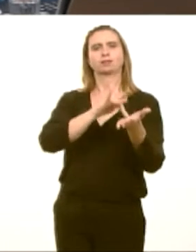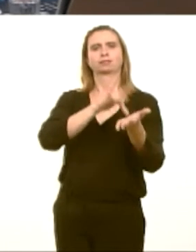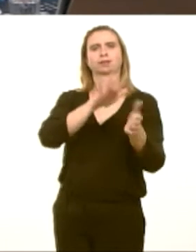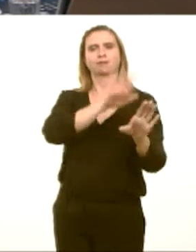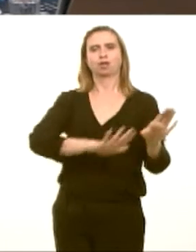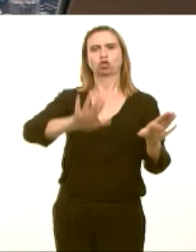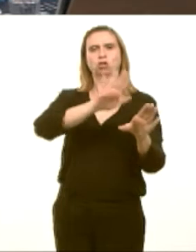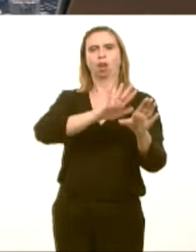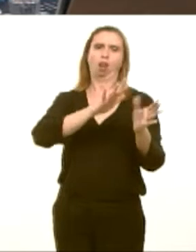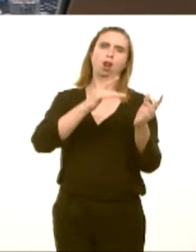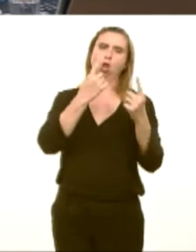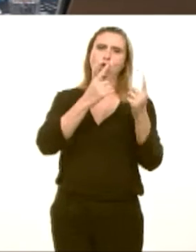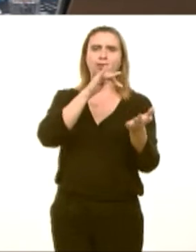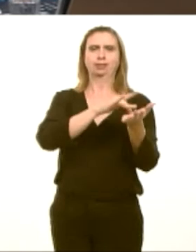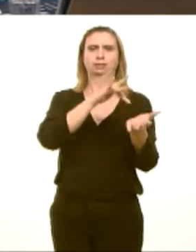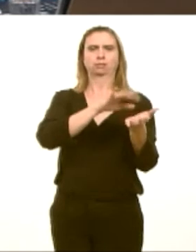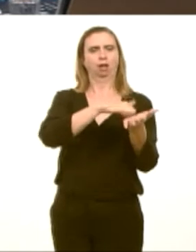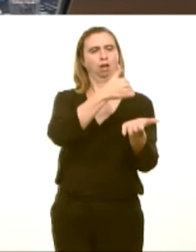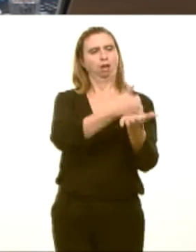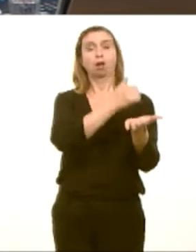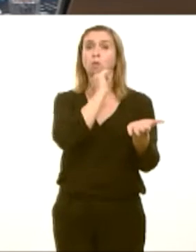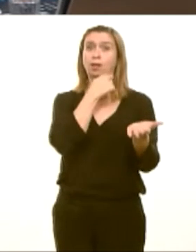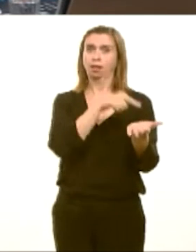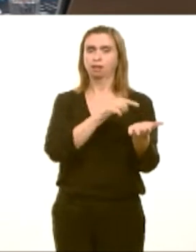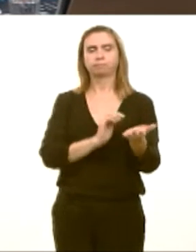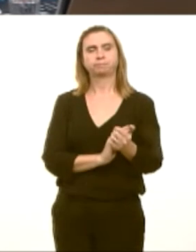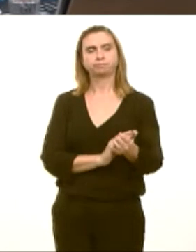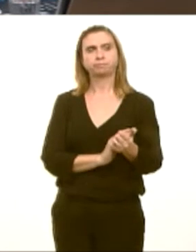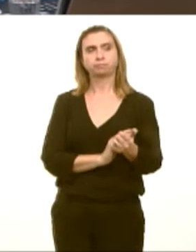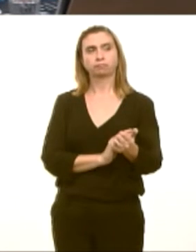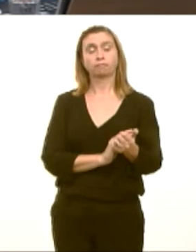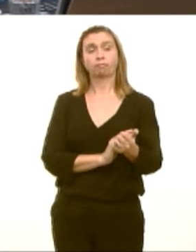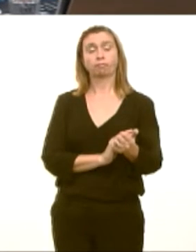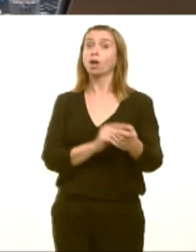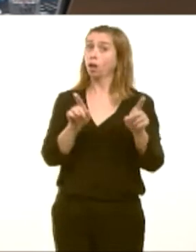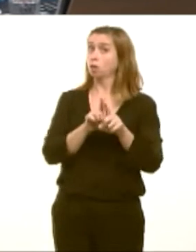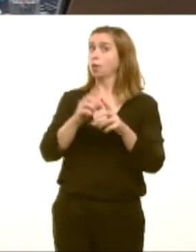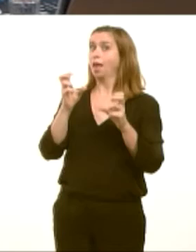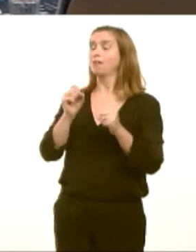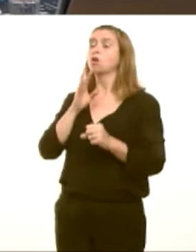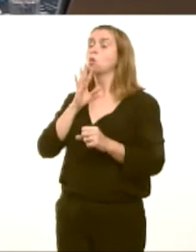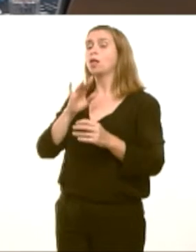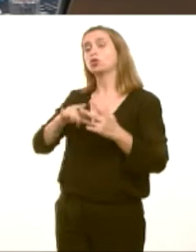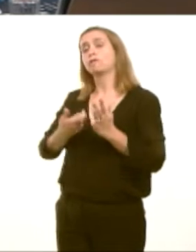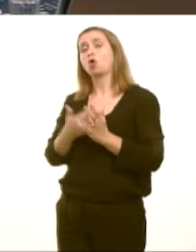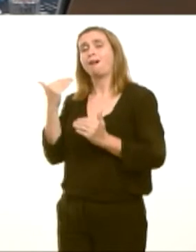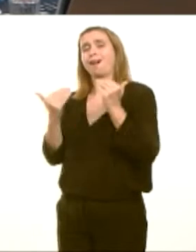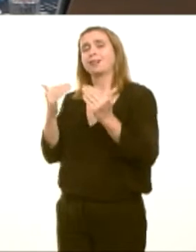Mae gyda ni, wrth gwrs, y canolfannau Cymraeg i oedolion hefyd sydd wedi gwneud gwaith da